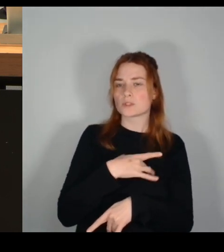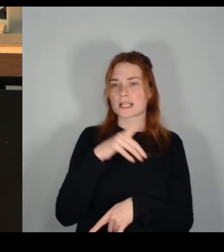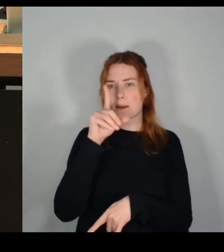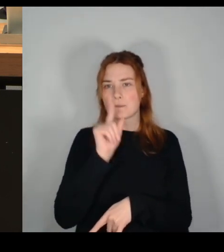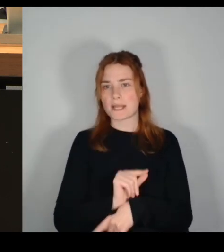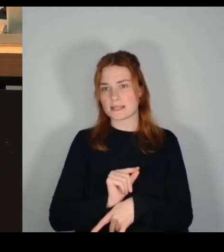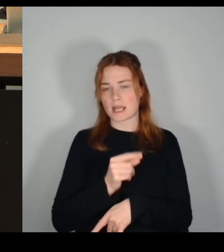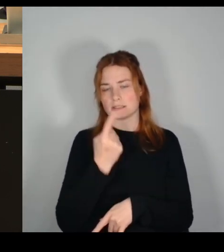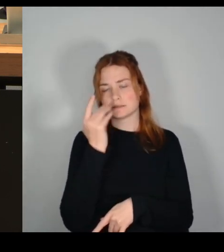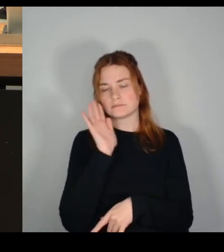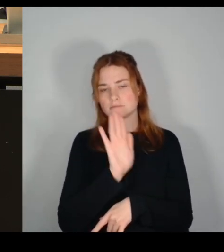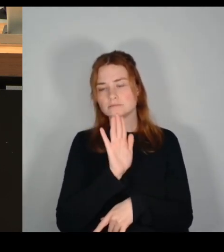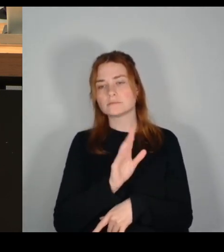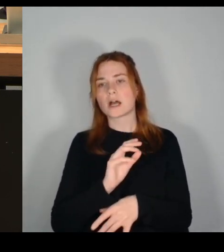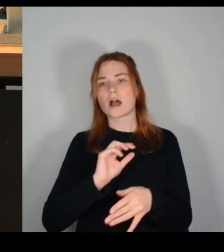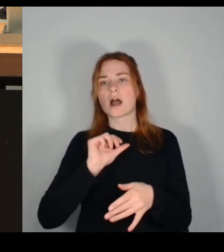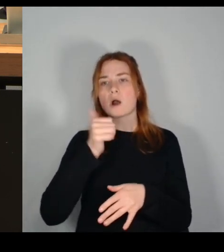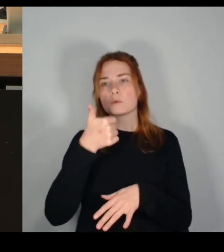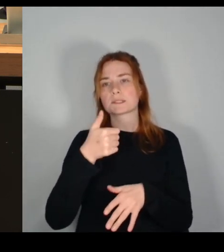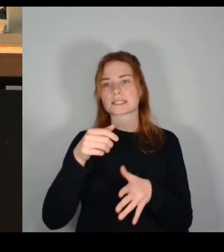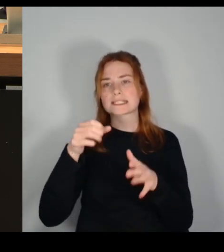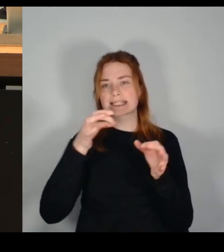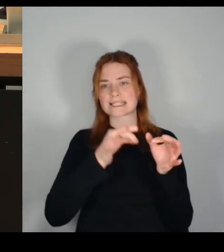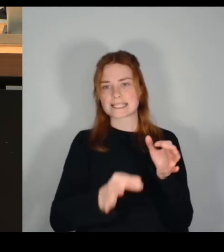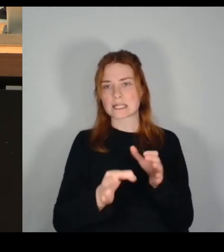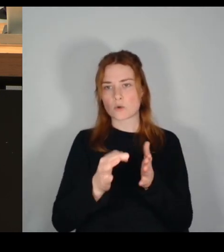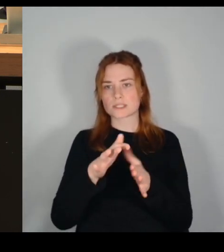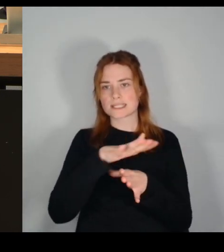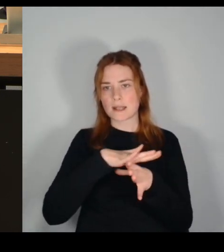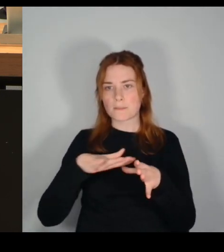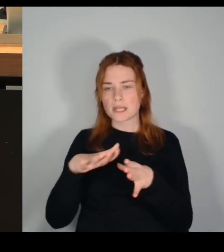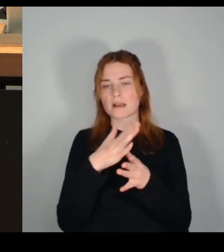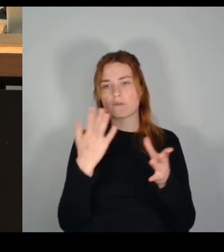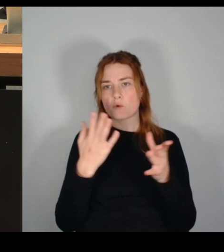Irak, in Nordsyrien und in der südöstlichen Türkei hat